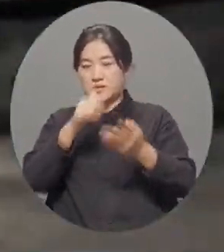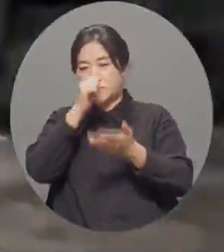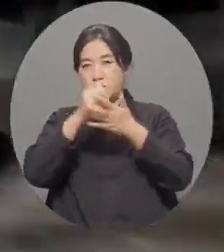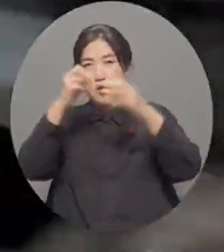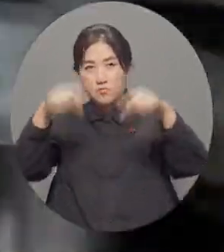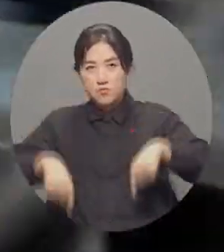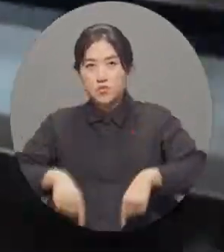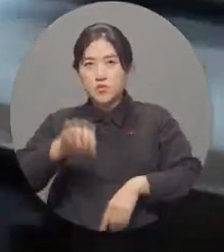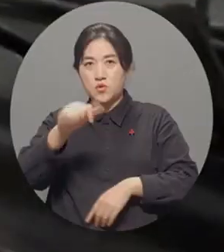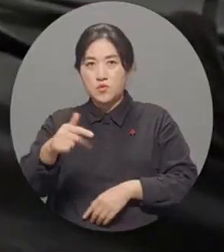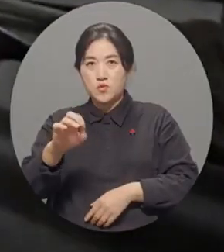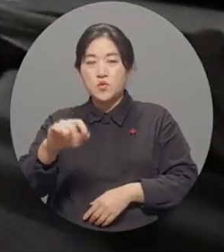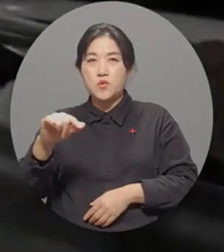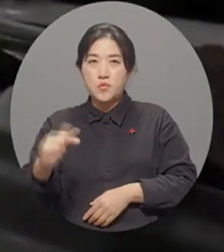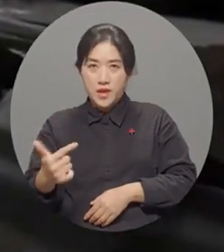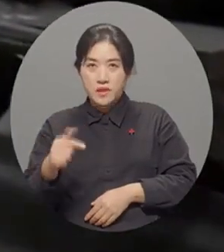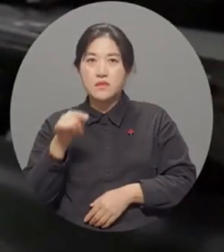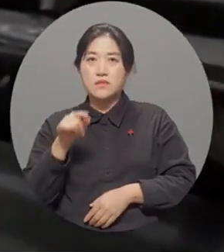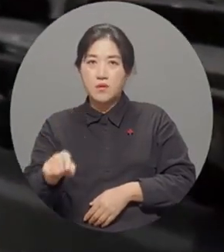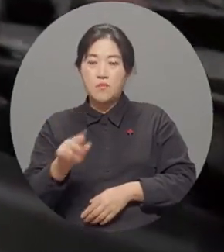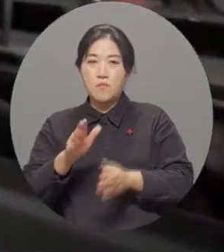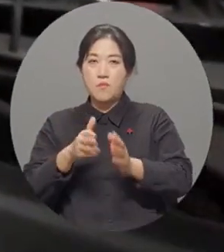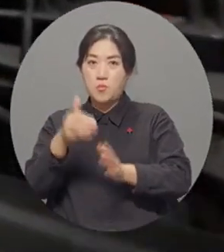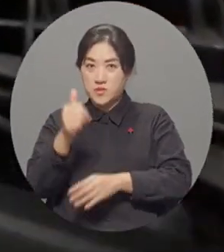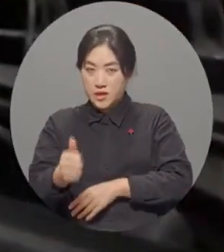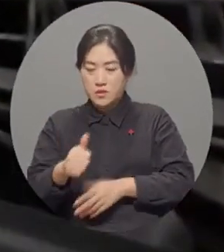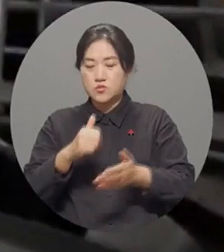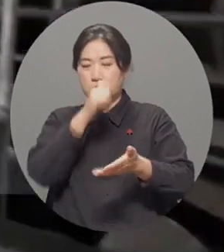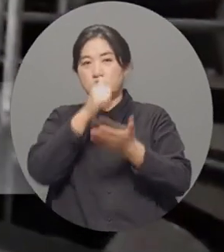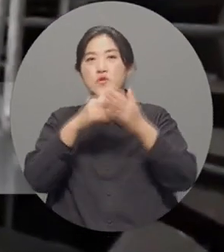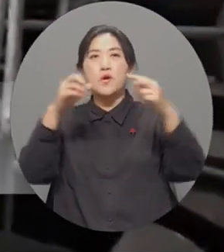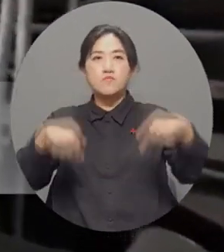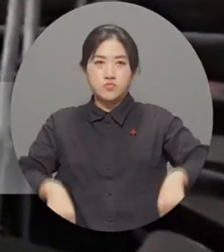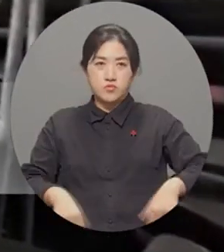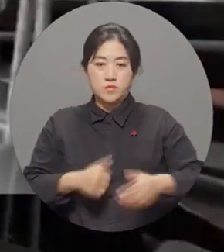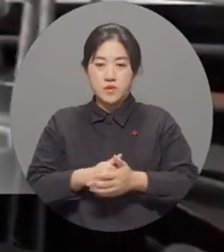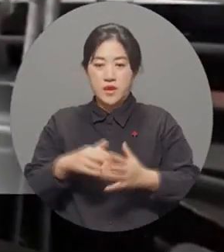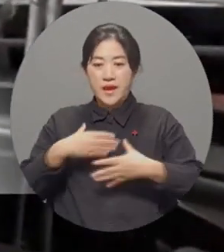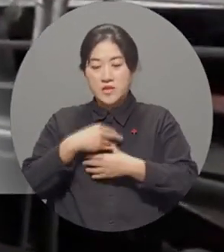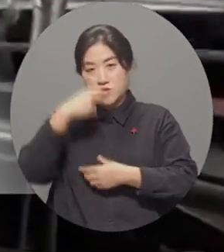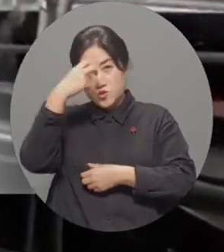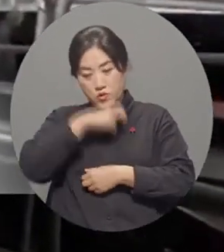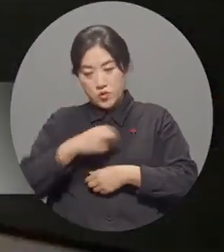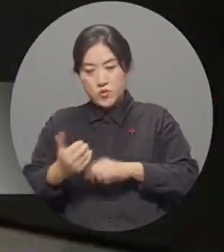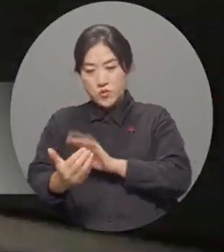확정했습니다. 1심에서는 유죄였다 2심에서 무죄로 뒤집힌권유한 전 본부장도 무죄가 확정됐습니다.